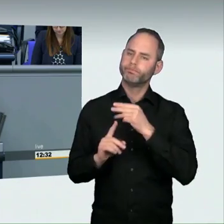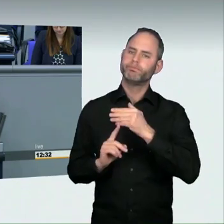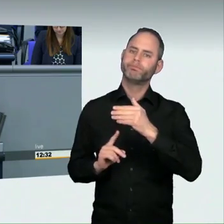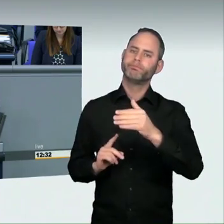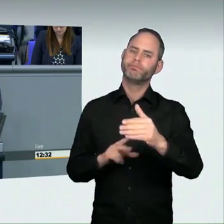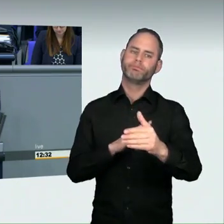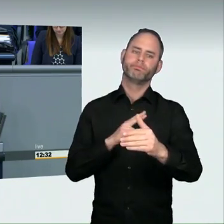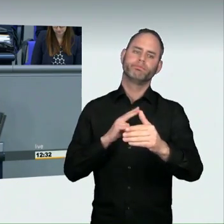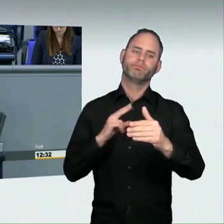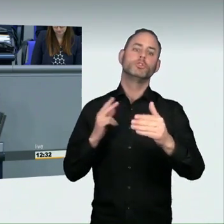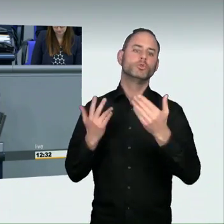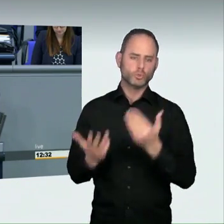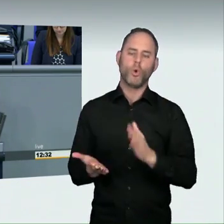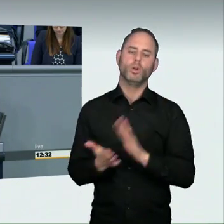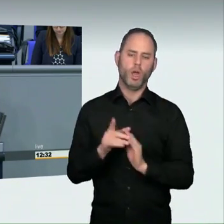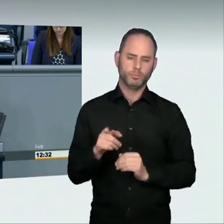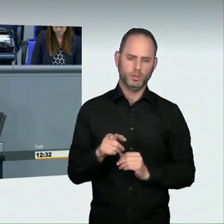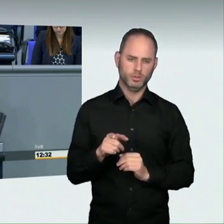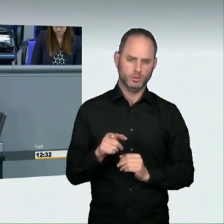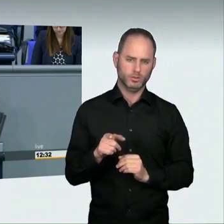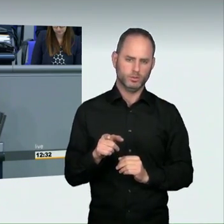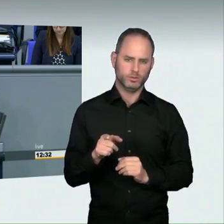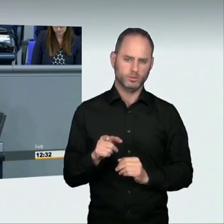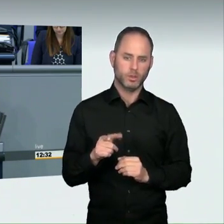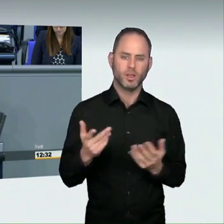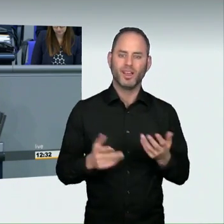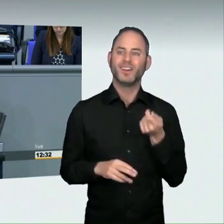Ich dachte, wir haben im Koalitionsvertrag vernünftige Lösungen gefunden,